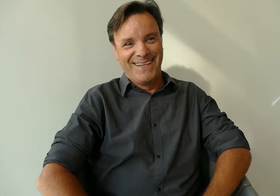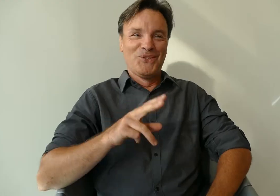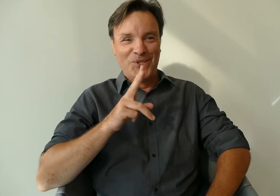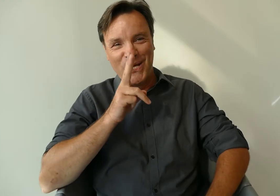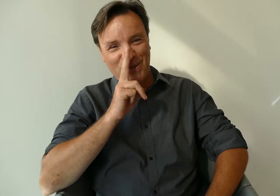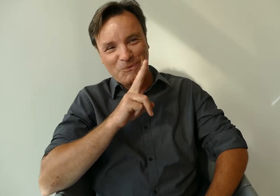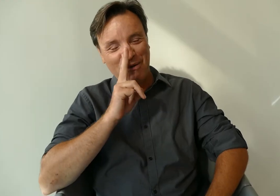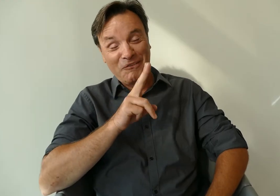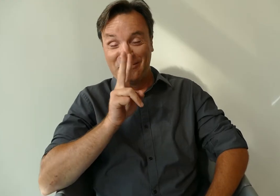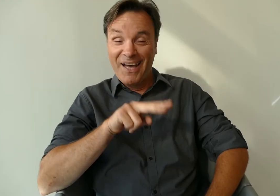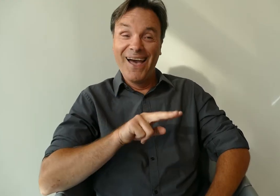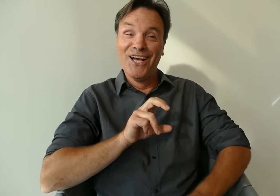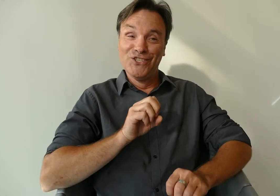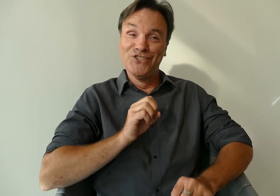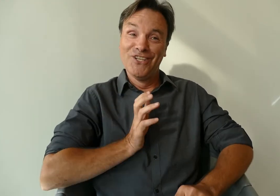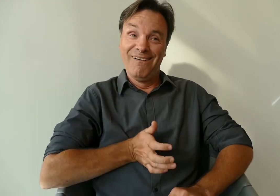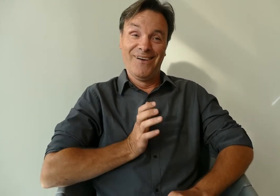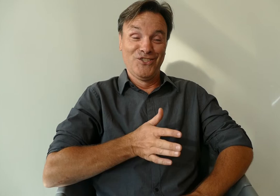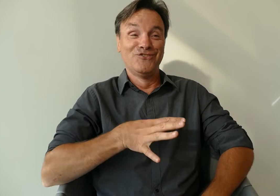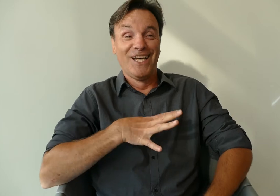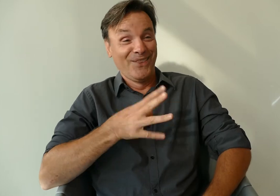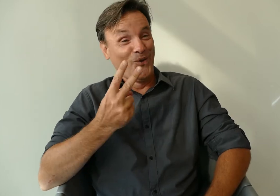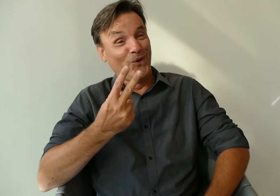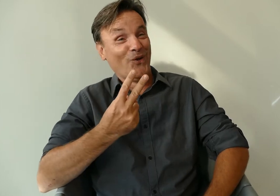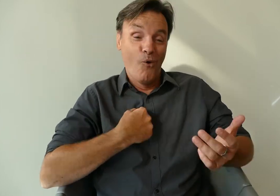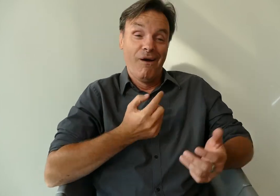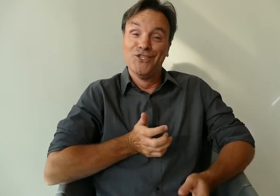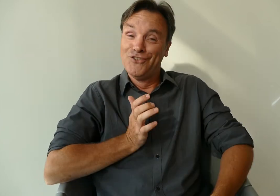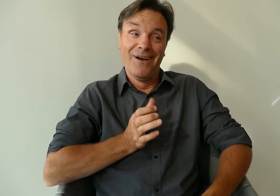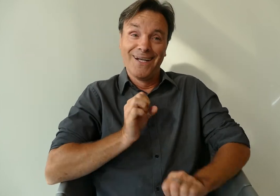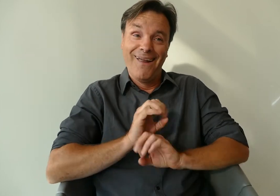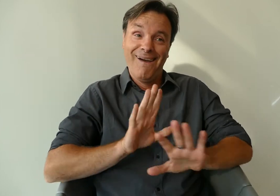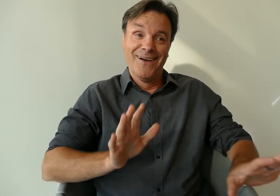Haha, j'ai 2 chiens en fait. Alors chien pour moi, c'est clair !